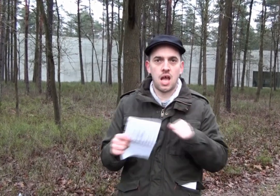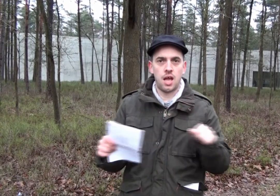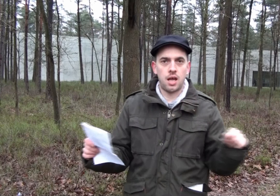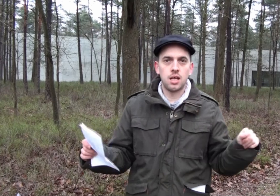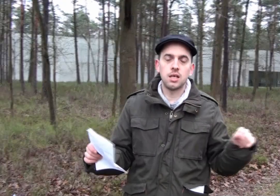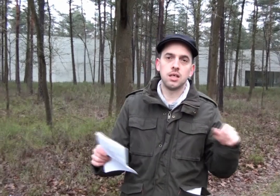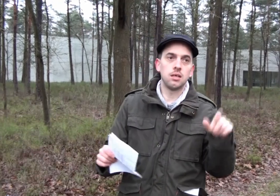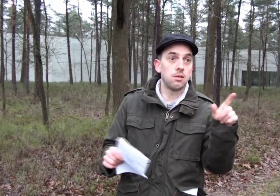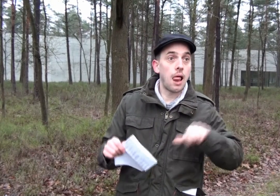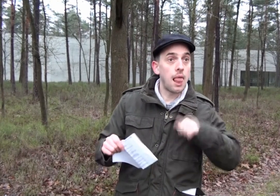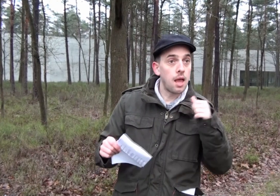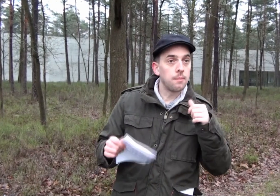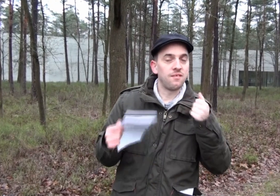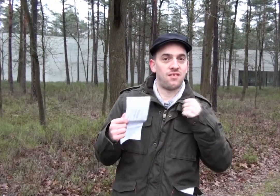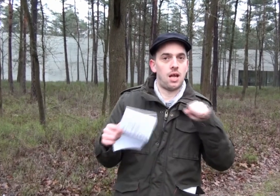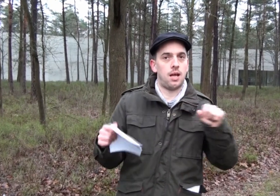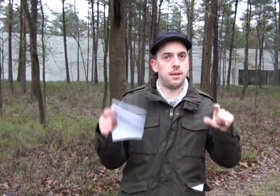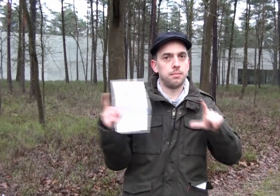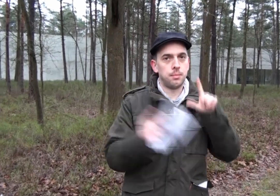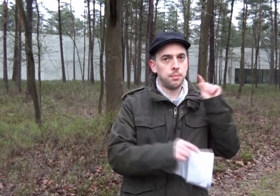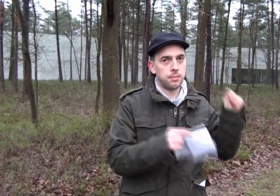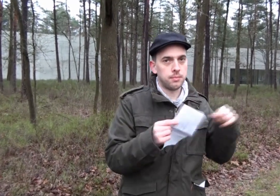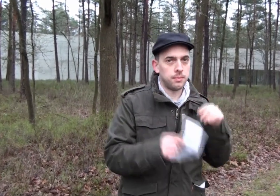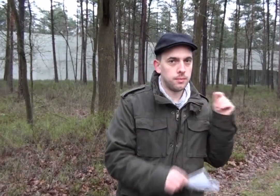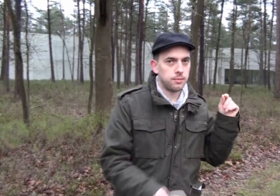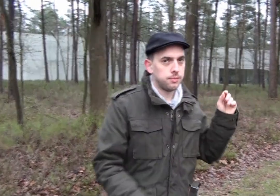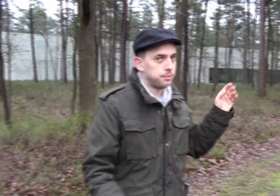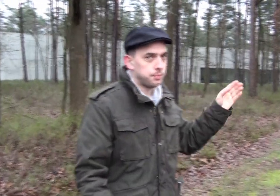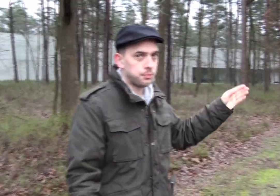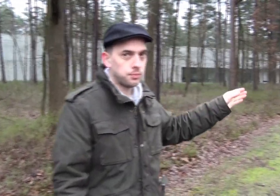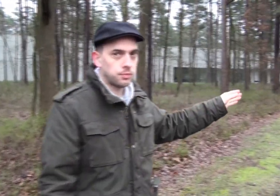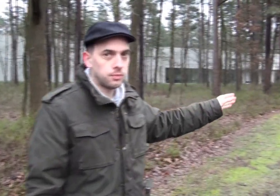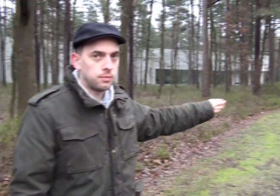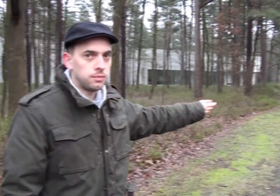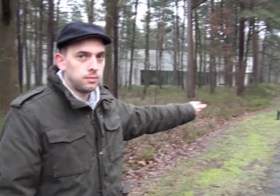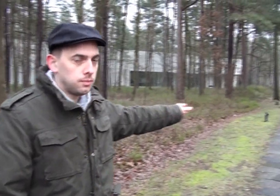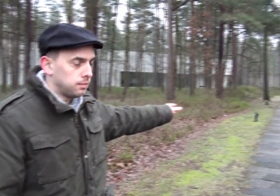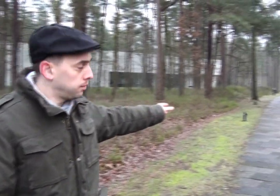Die Überlebenden, die Freiheit steht da.